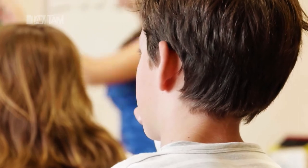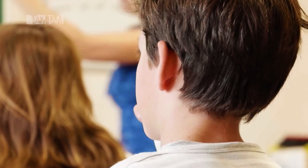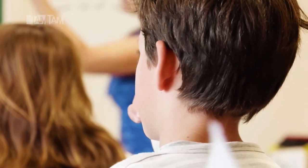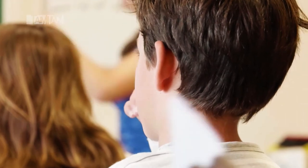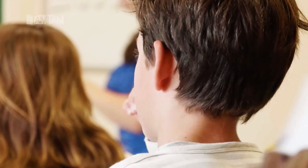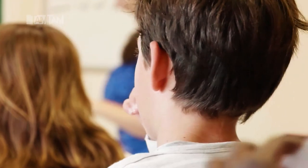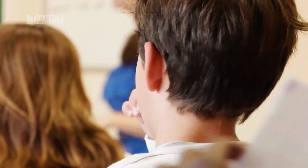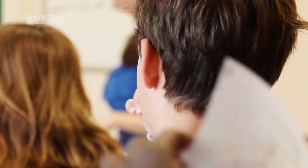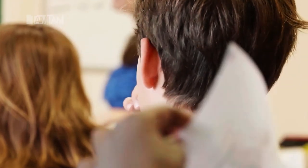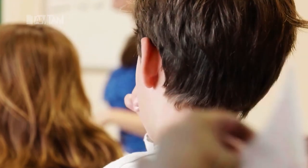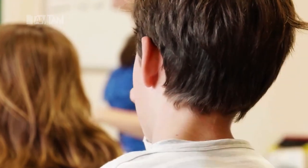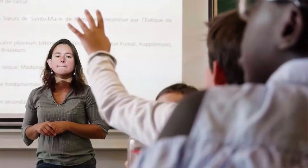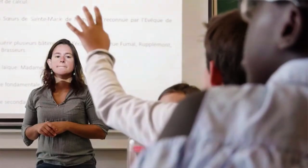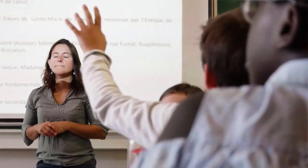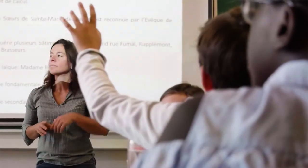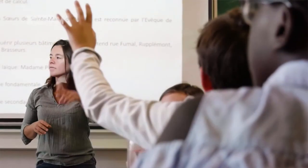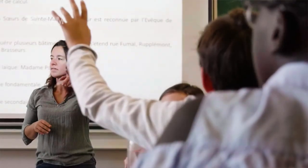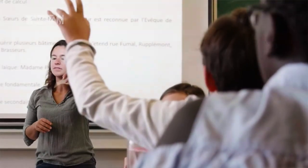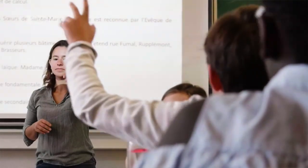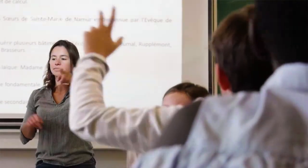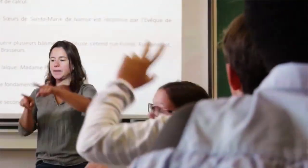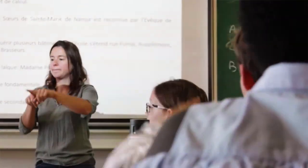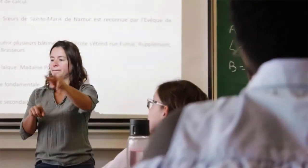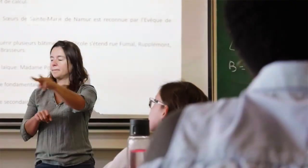décoincer certaines petites choses qui pourraient être compliquées en famille.